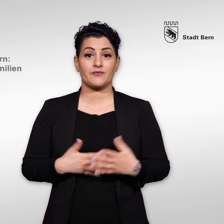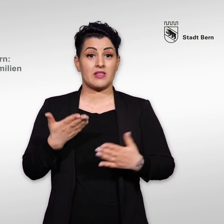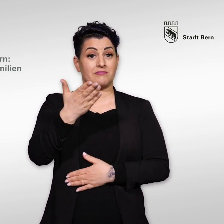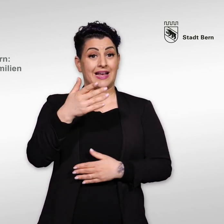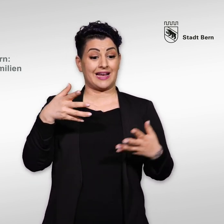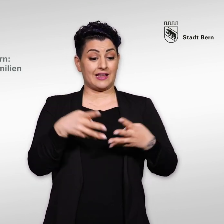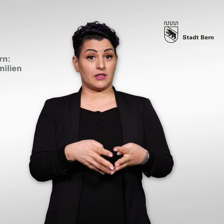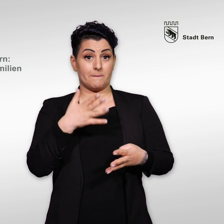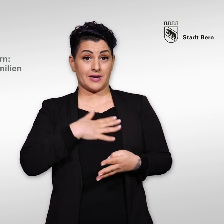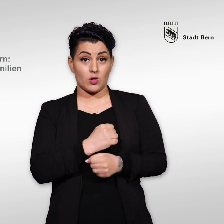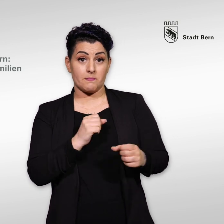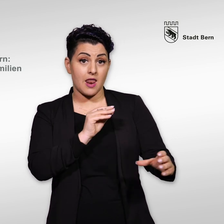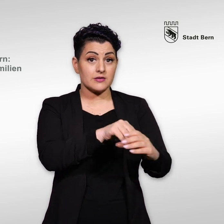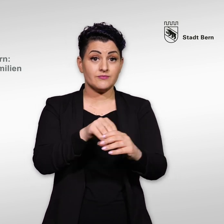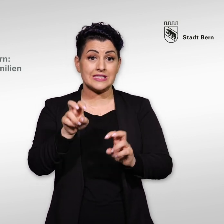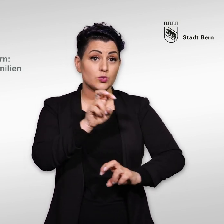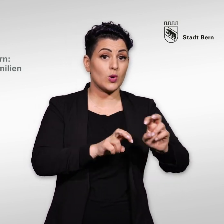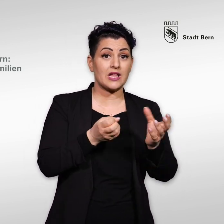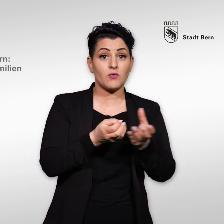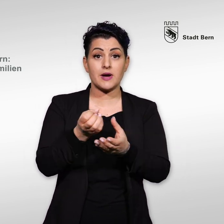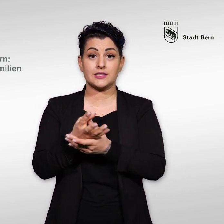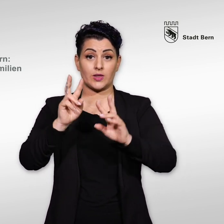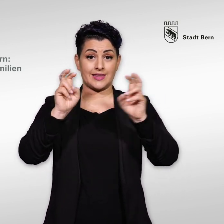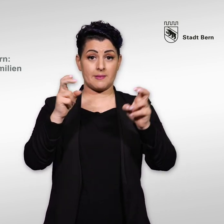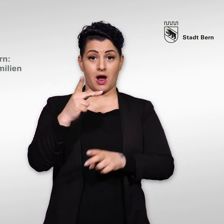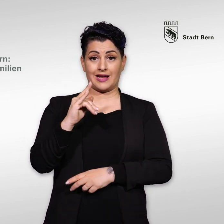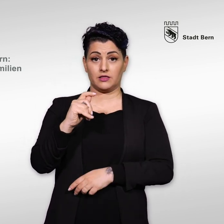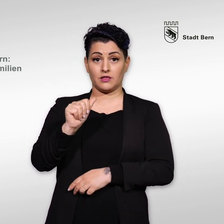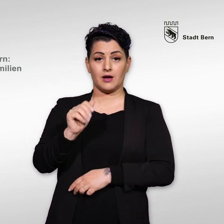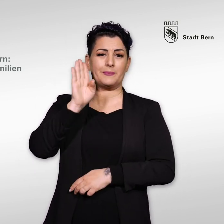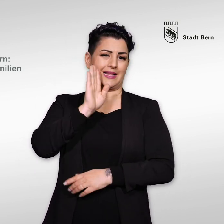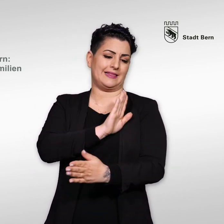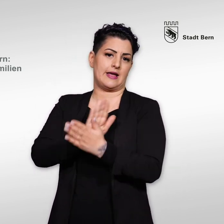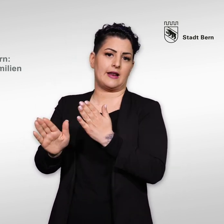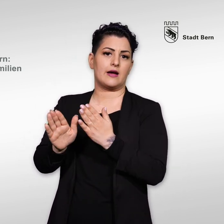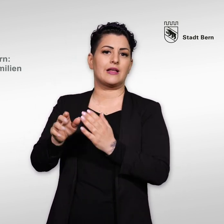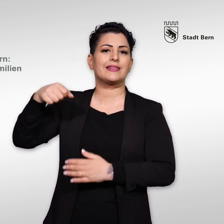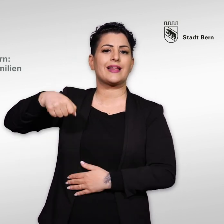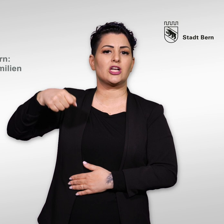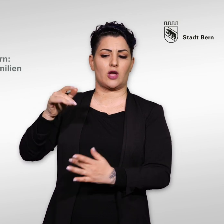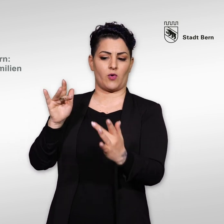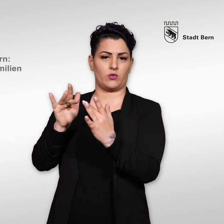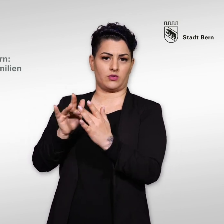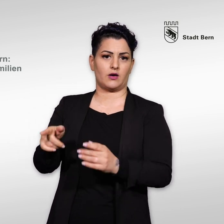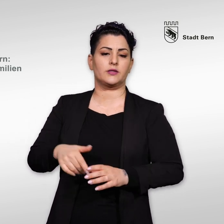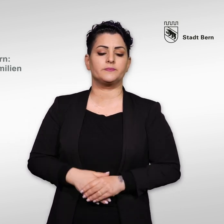Wenn Sie einen Kita-Platz suchen oder Informationen zu einer Kita möchten, wenden Sie sich bitte direkt an die Trägerschaft.